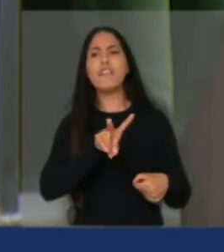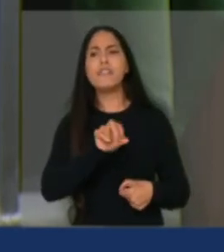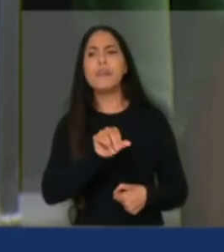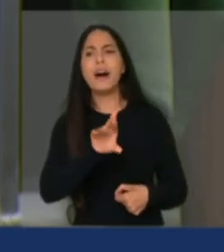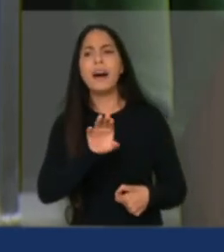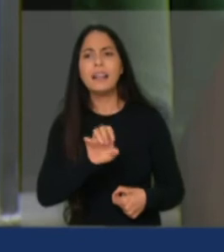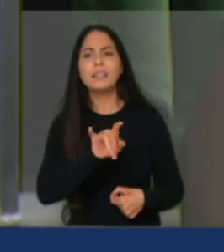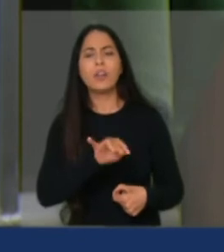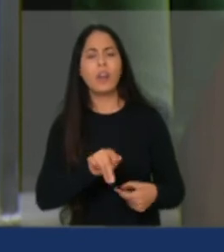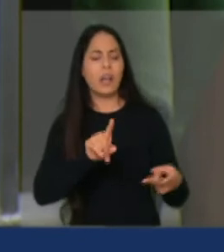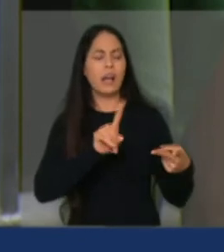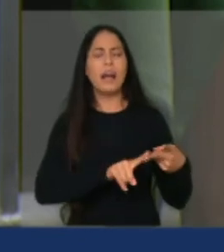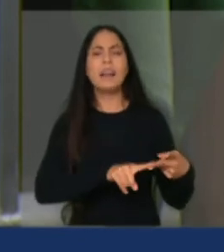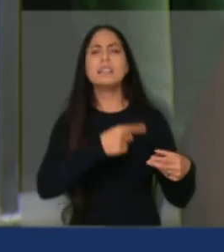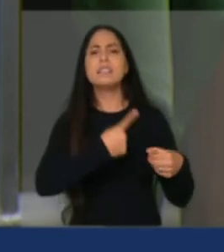VALE DO ARAGUAIA, A CIDADE DE